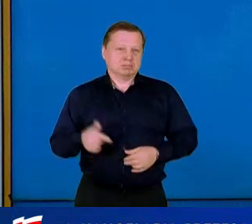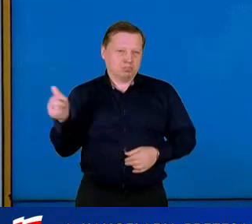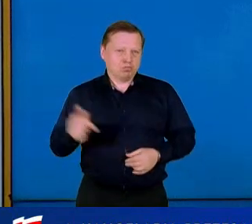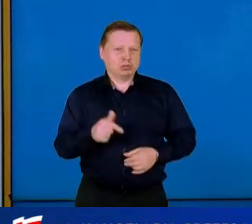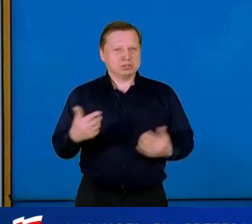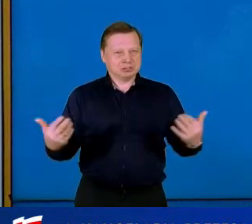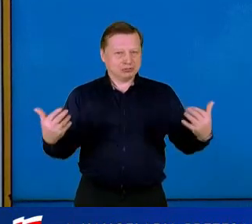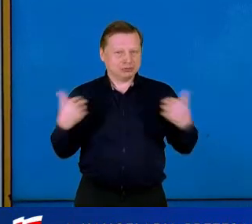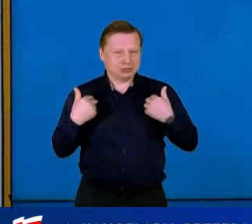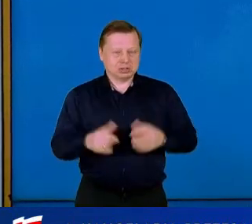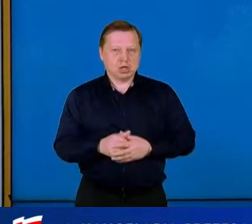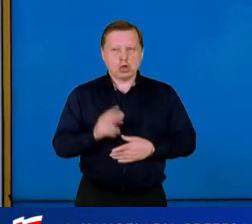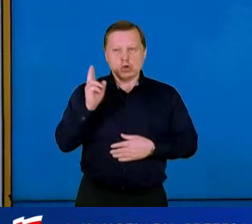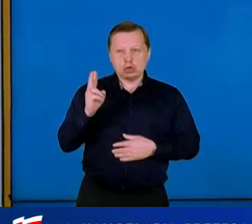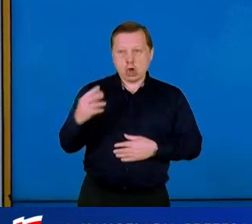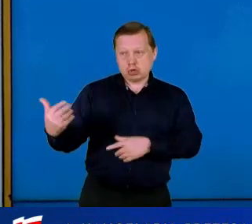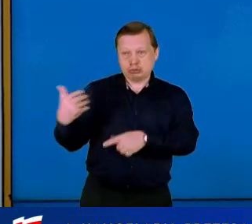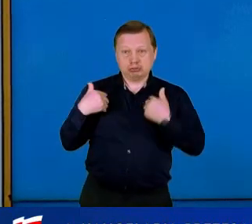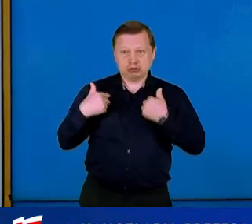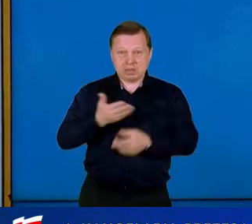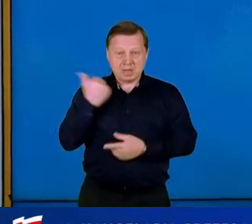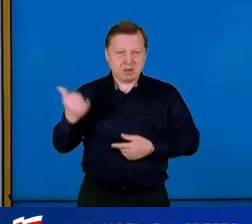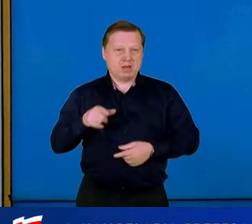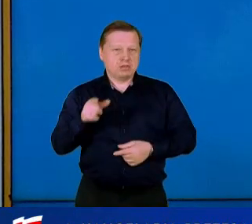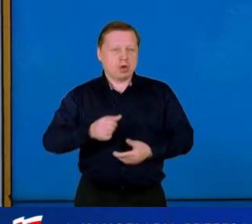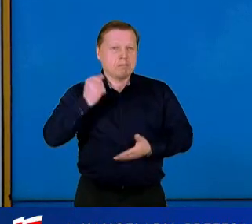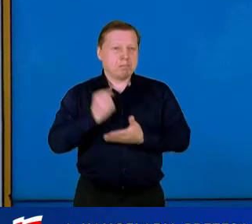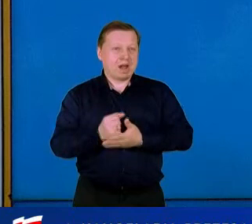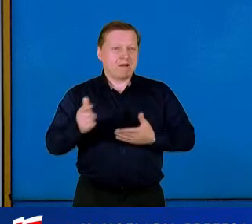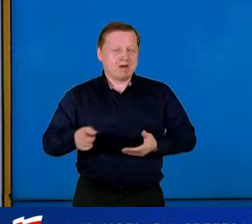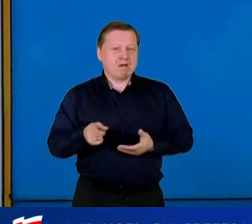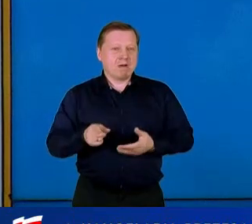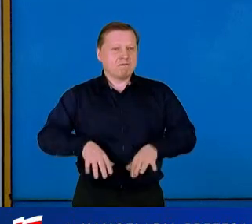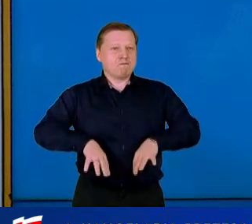Ten, kto nie żyje nie może realizować prawa do wolności wyboru.